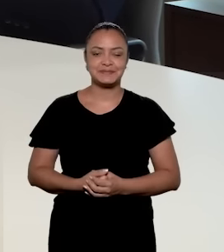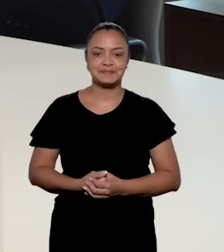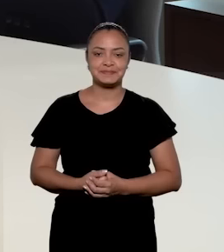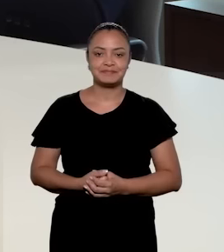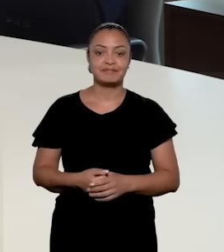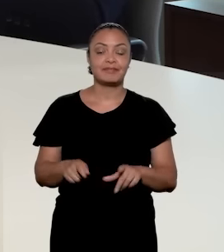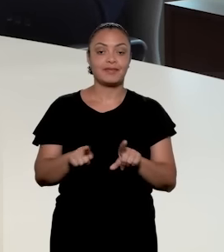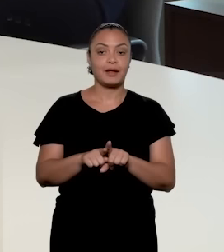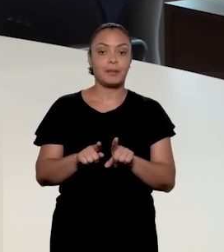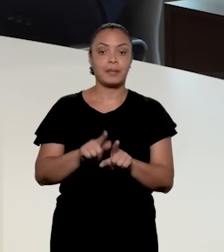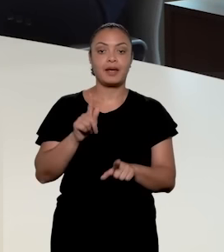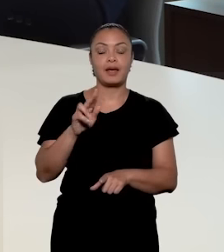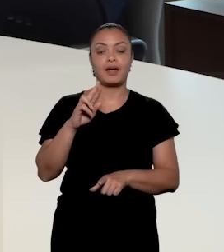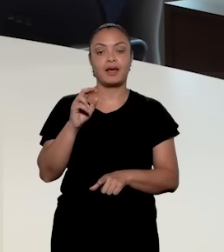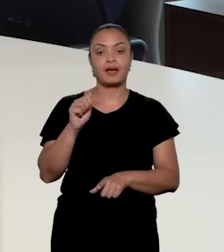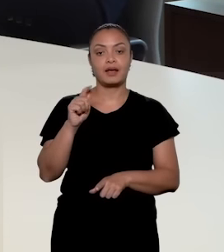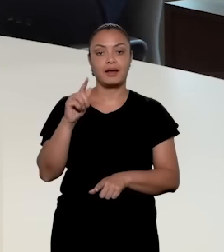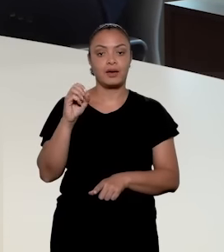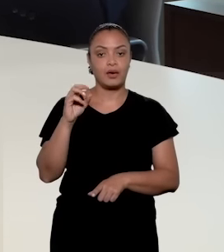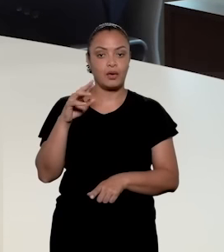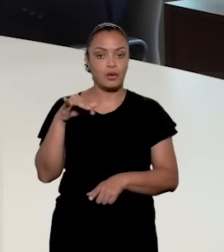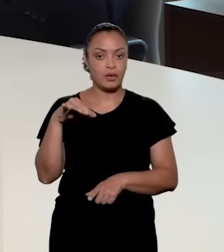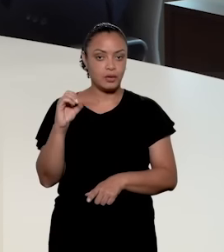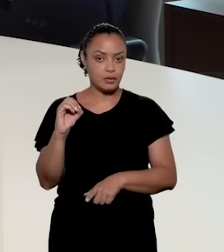Por supuesto que sí. E, também, gostava muito